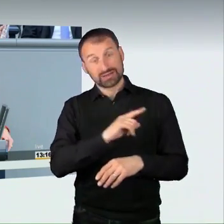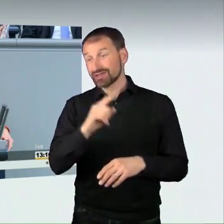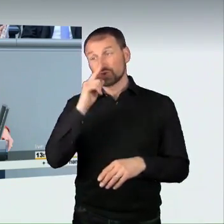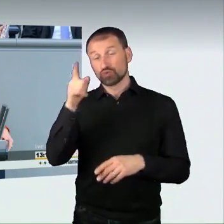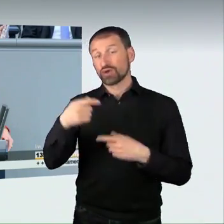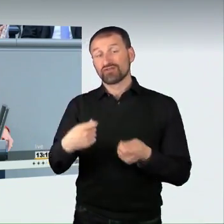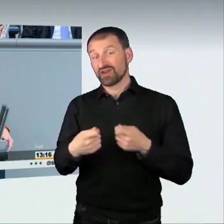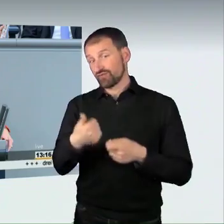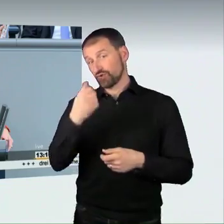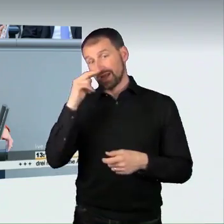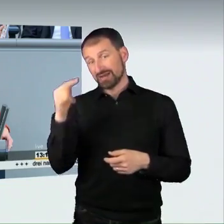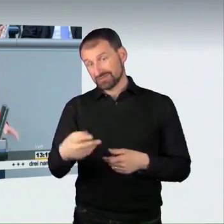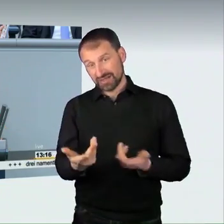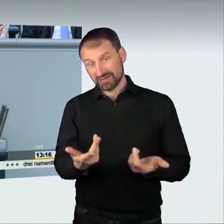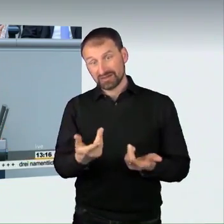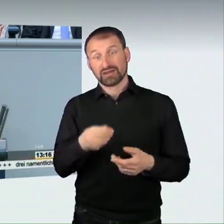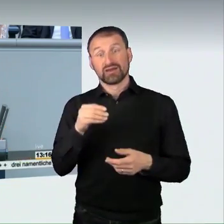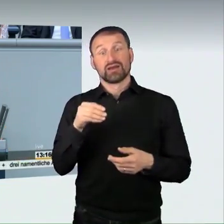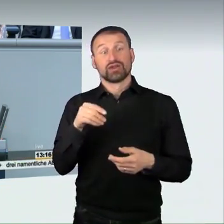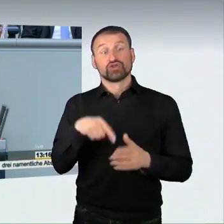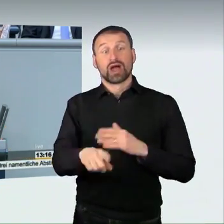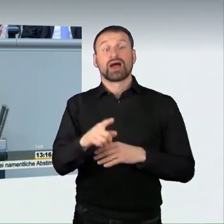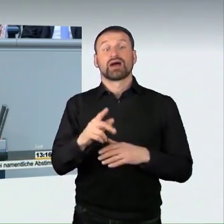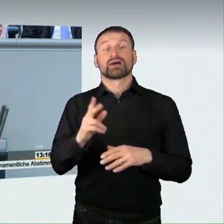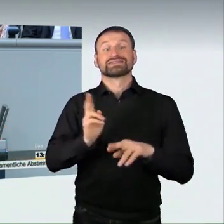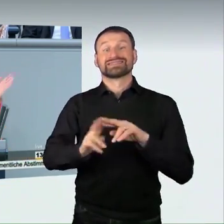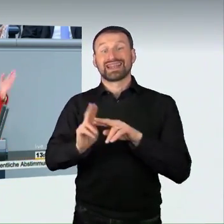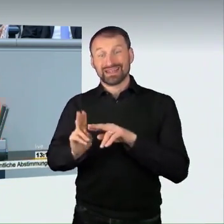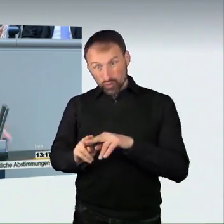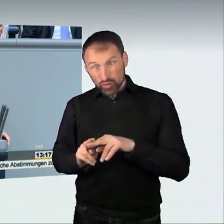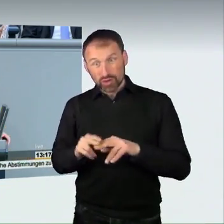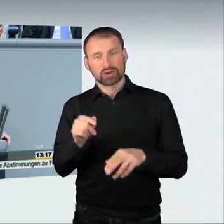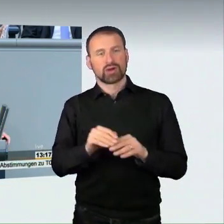und dies fast schon alltäglich ist, auch wenn es nicht immer so krasse Formen annimmt